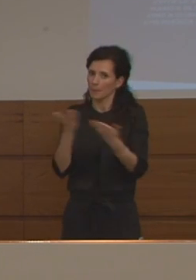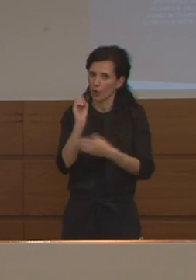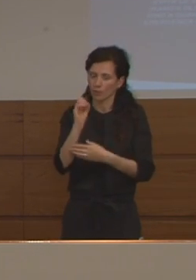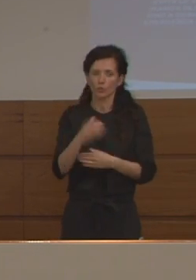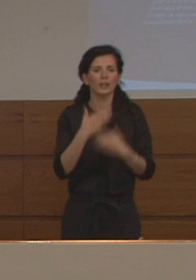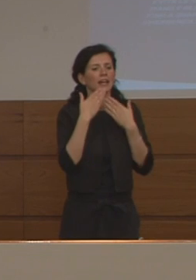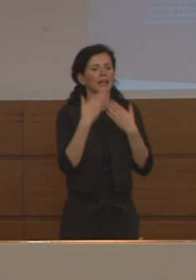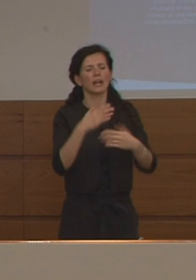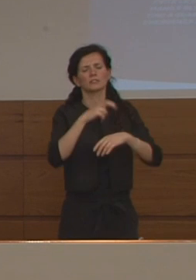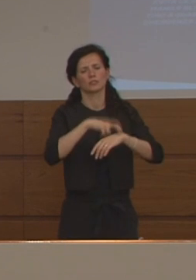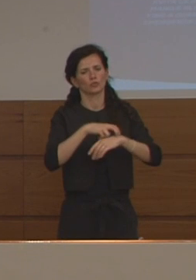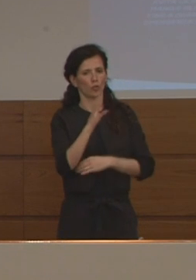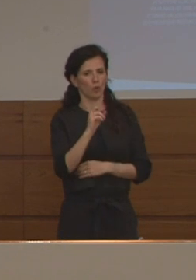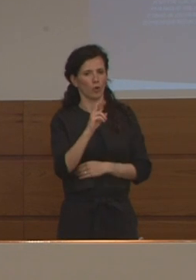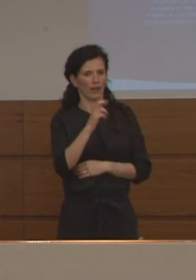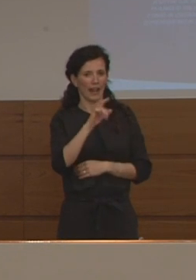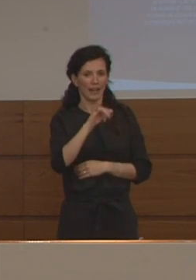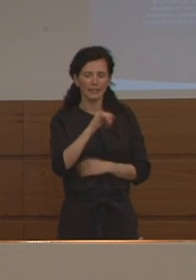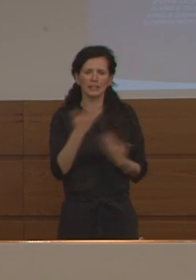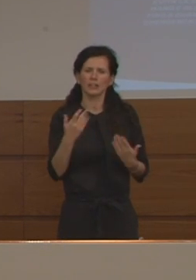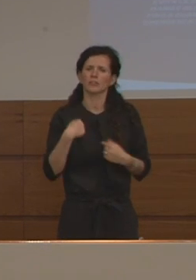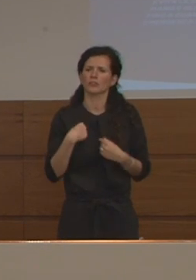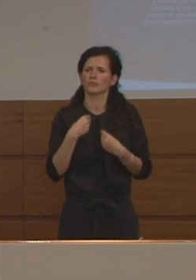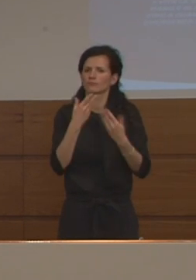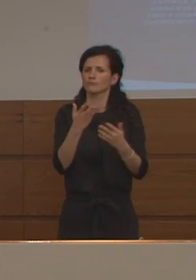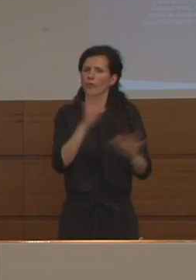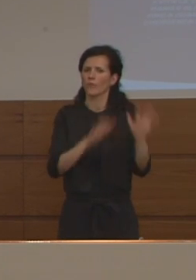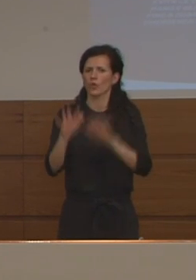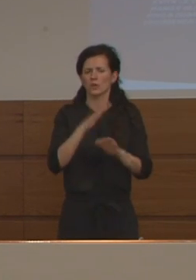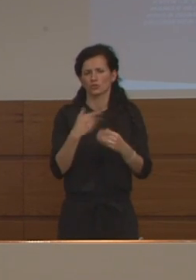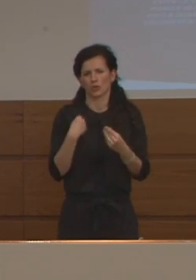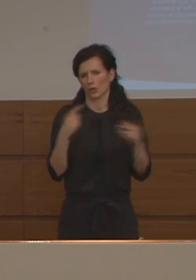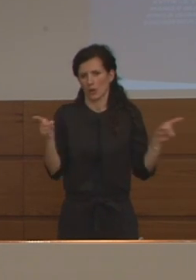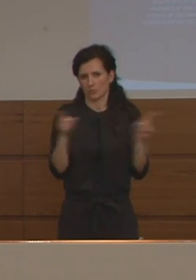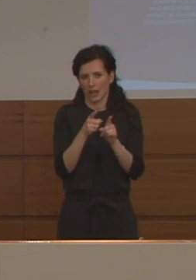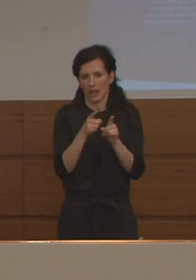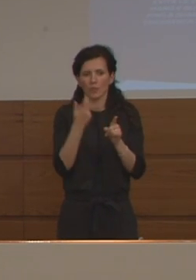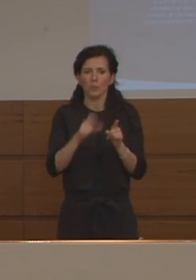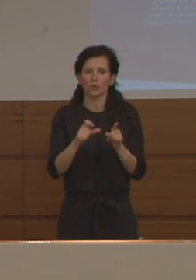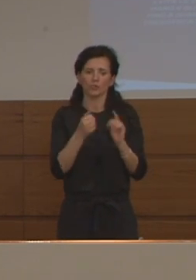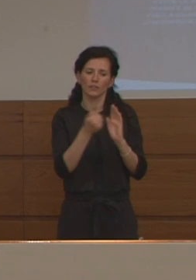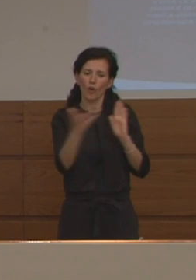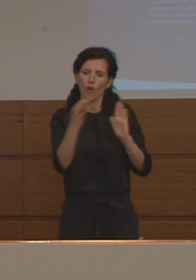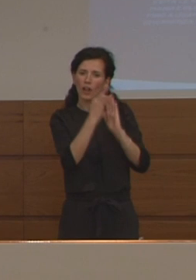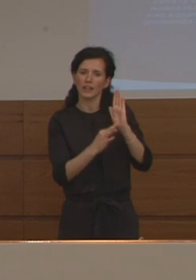Io sarò molto breve, anche perché i dati direi che fortunatamente sono piuttosto chiari.